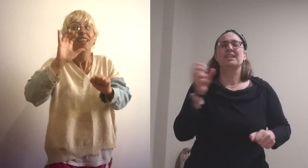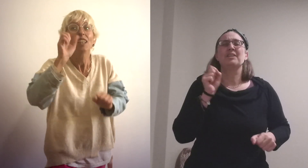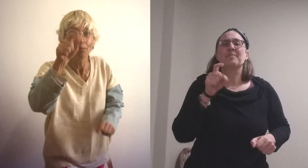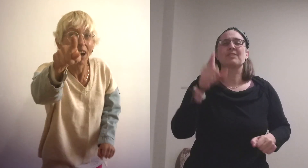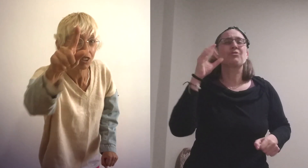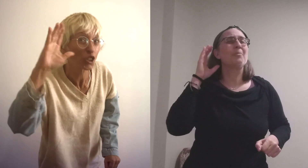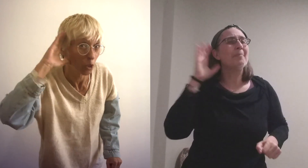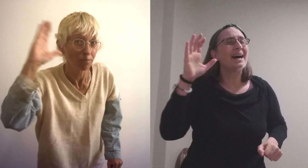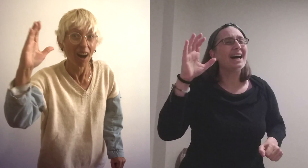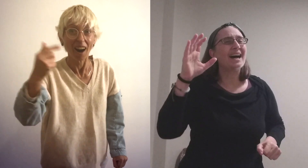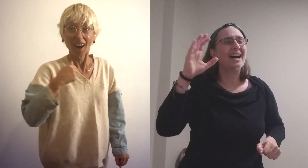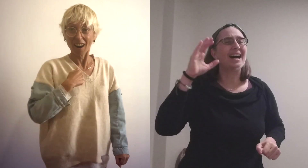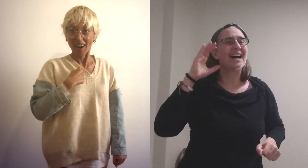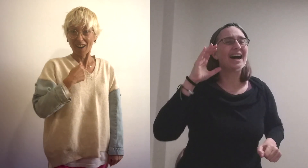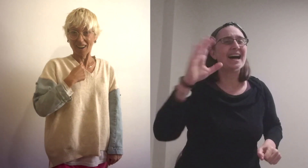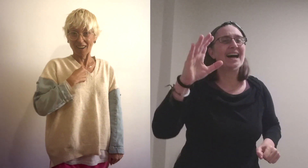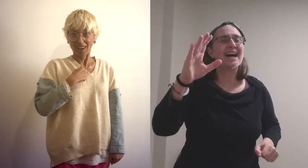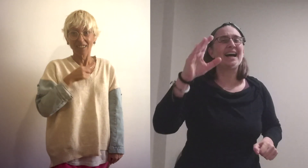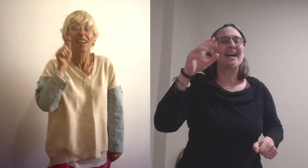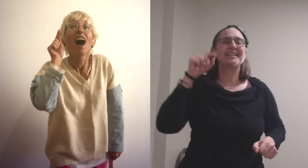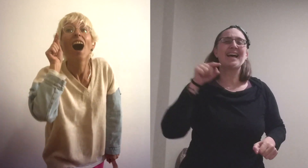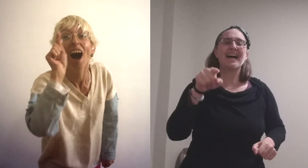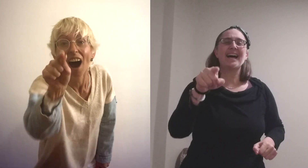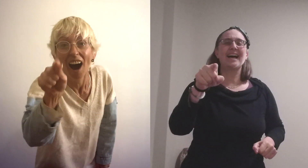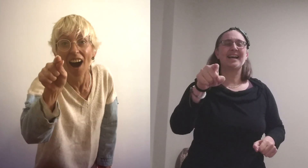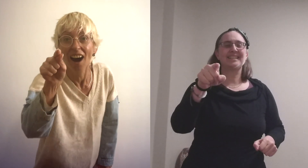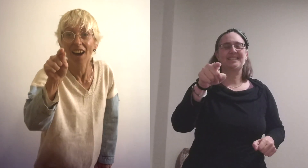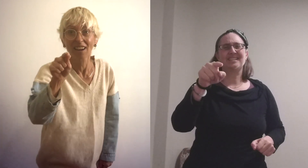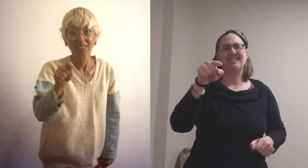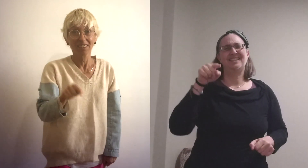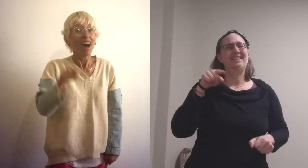אם את שומעת את